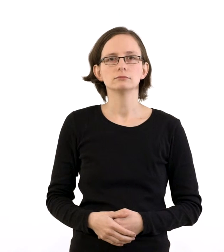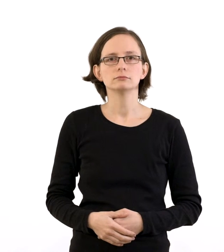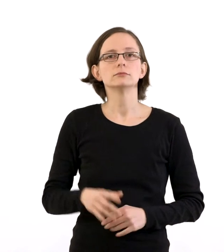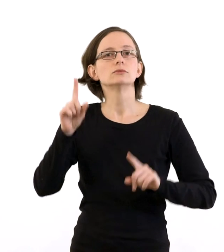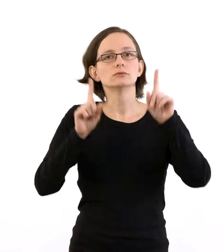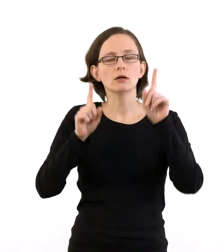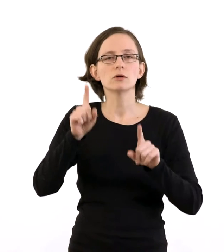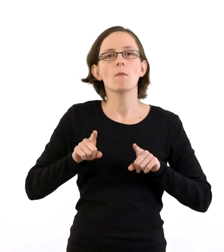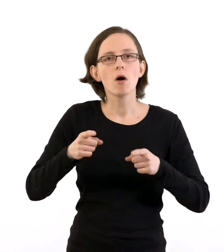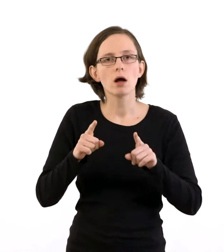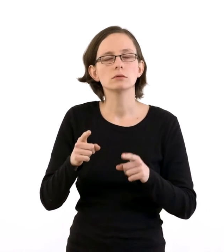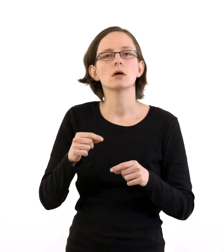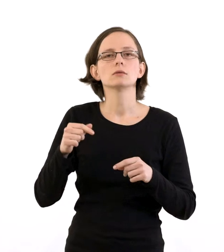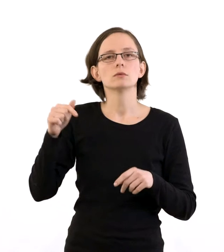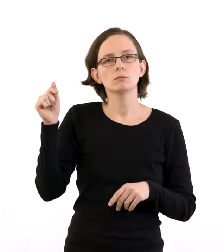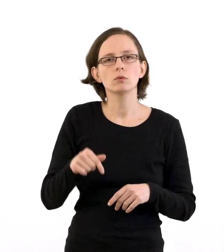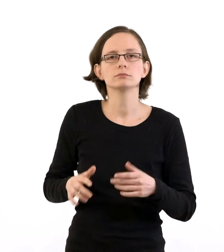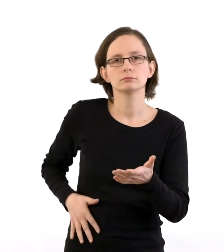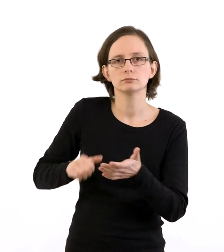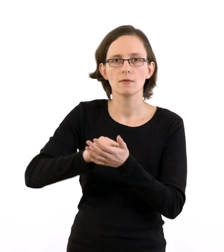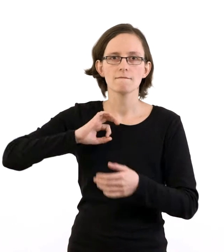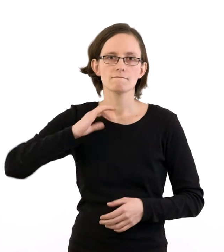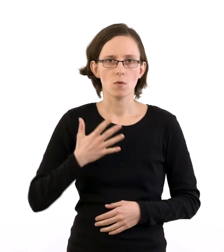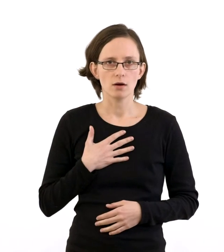W przypadku środków publicznych zdarza się, że organizacja musi wnieść wkład własny do projektu.